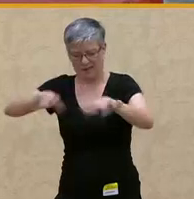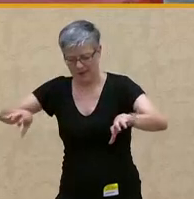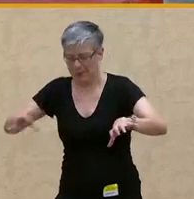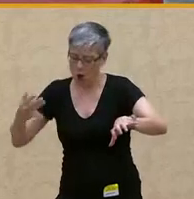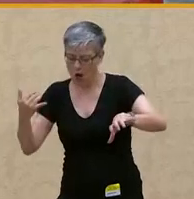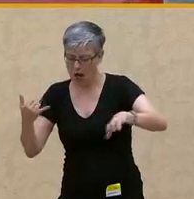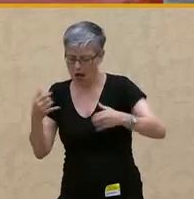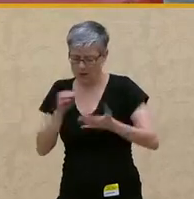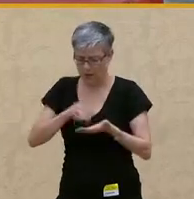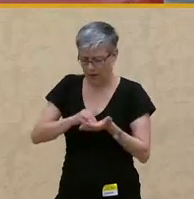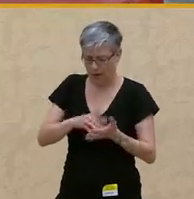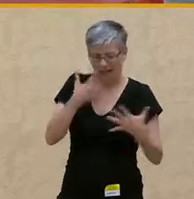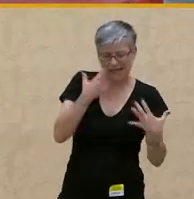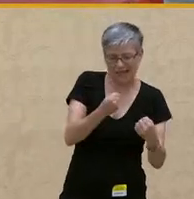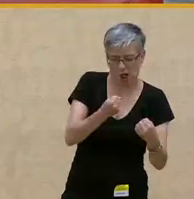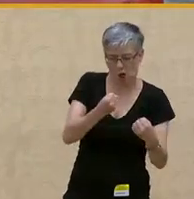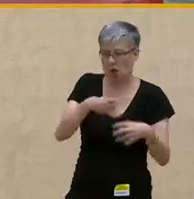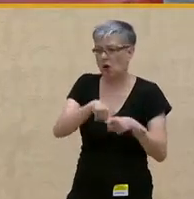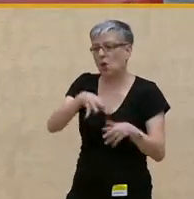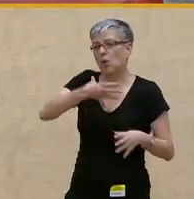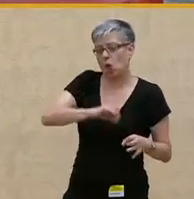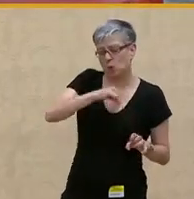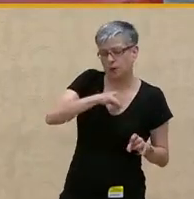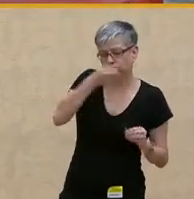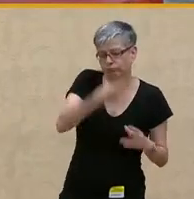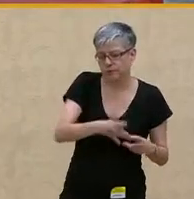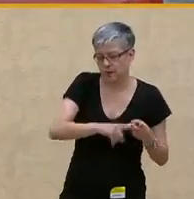Lo sanitario funciona bien, lo social, más o menos bien, pero qué pasa cuando vuelves a casa.